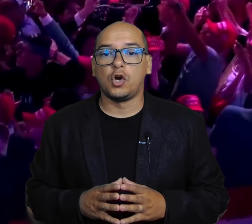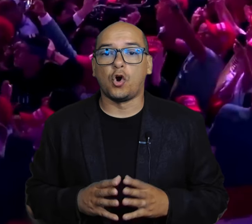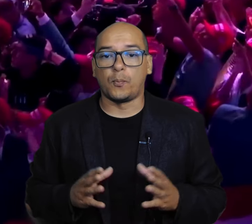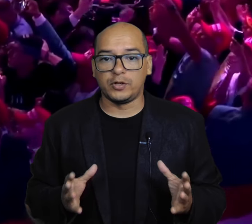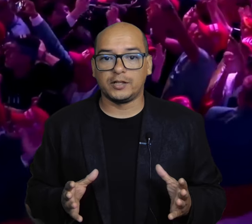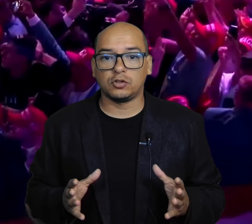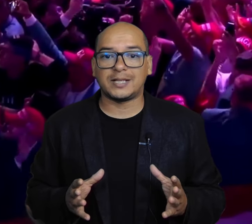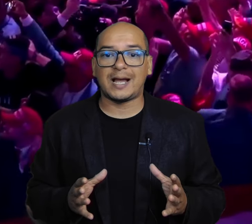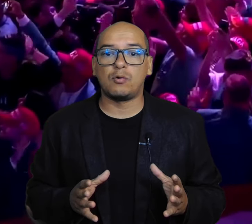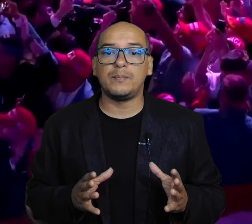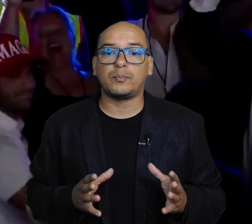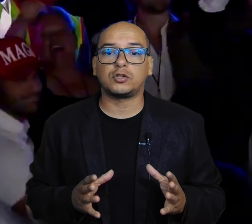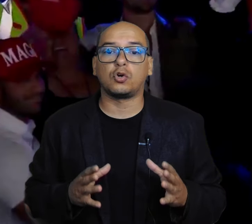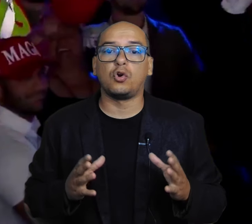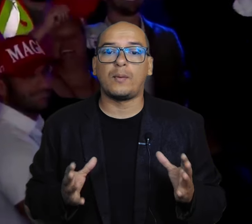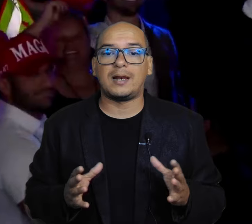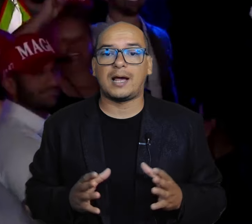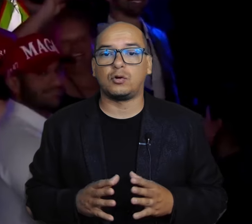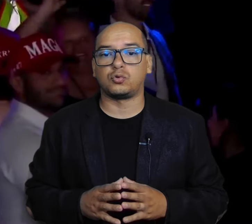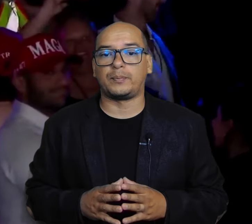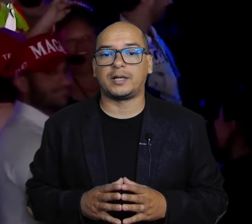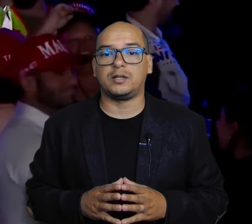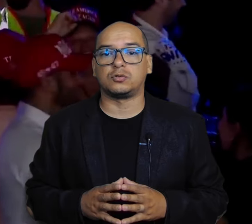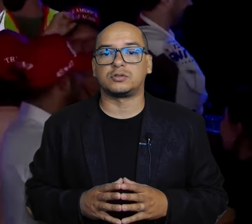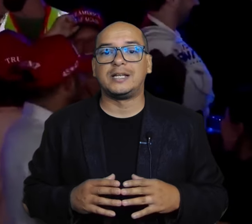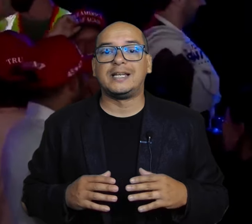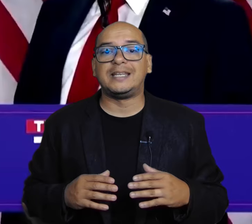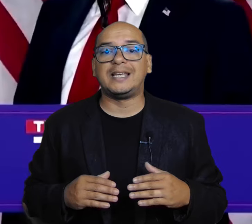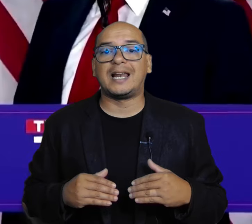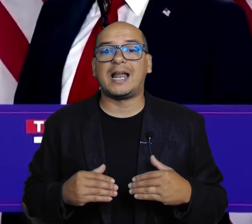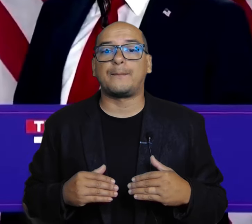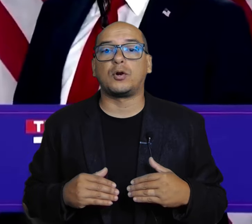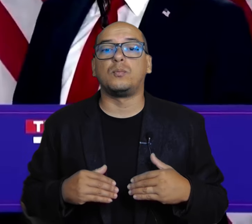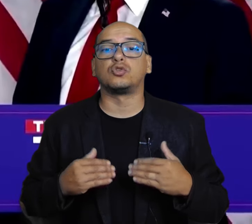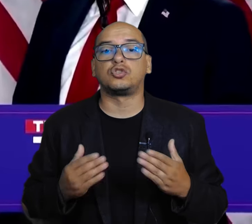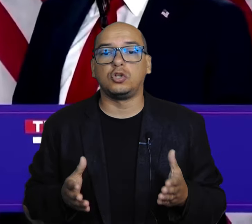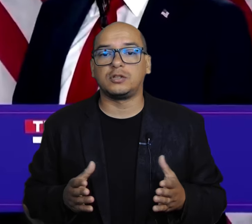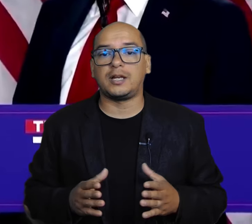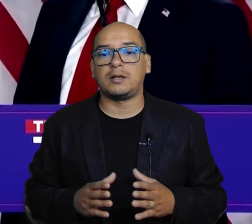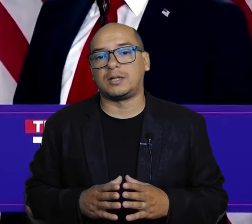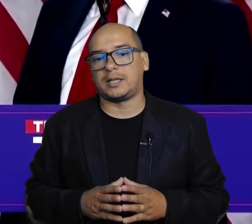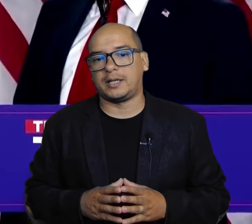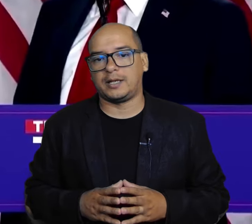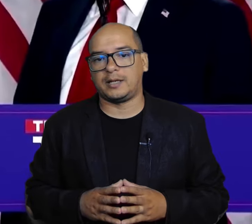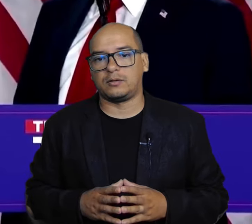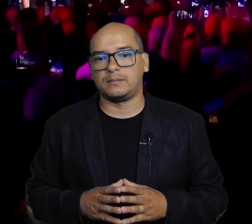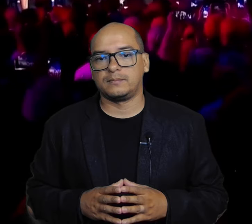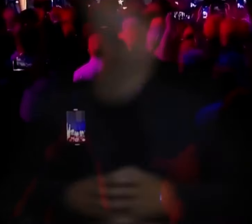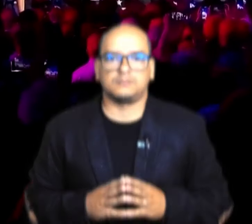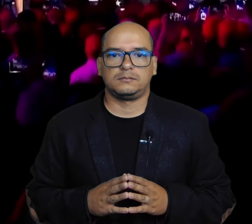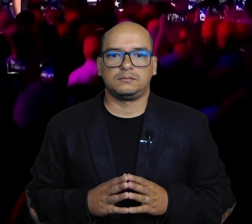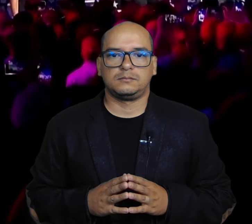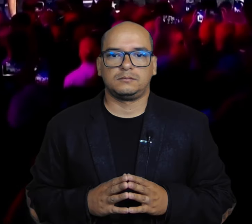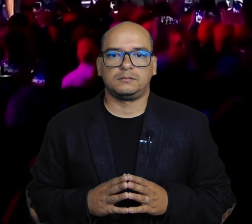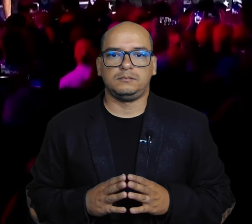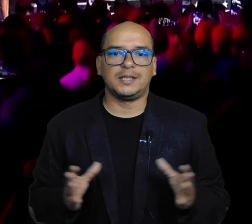oponiéndose a un impuesto global a los superricos y a la promoción de la igualdad de género Mientras